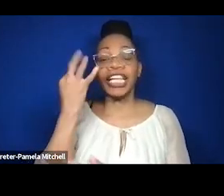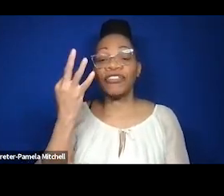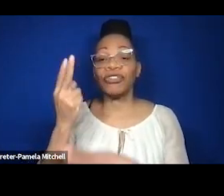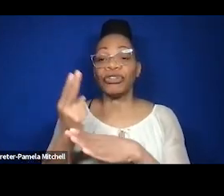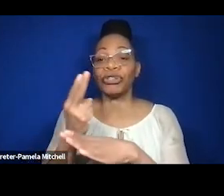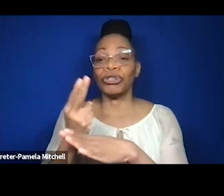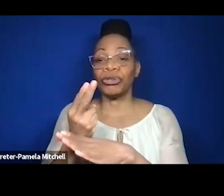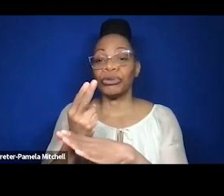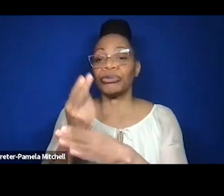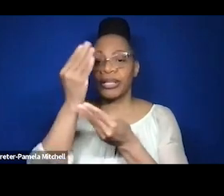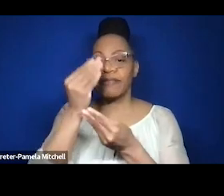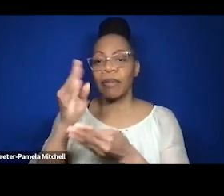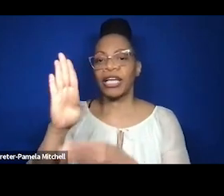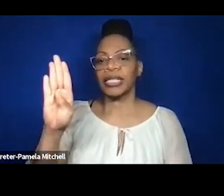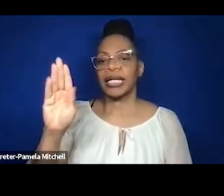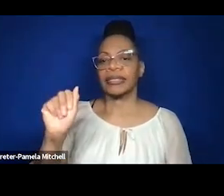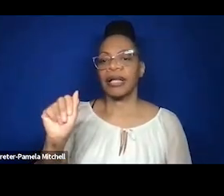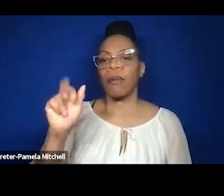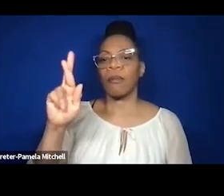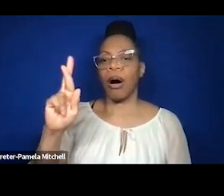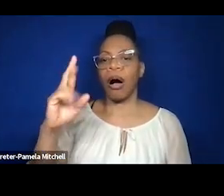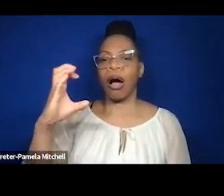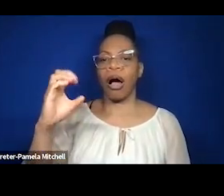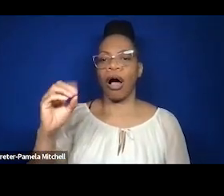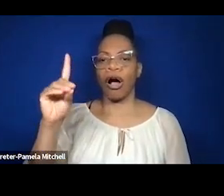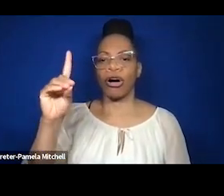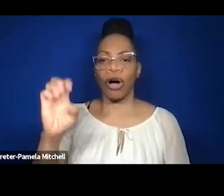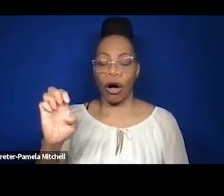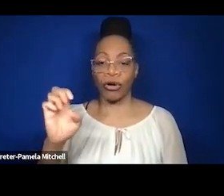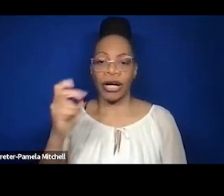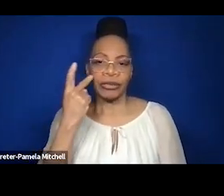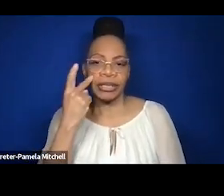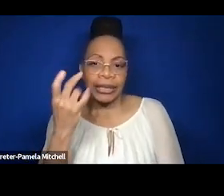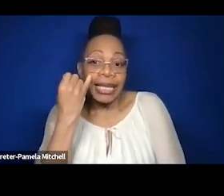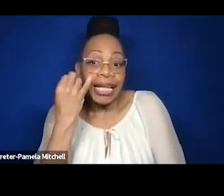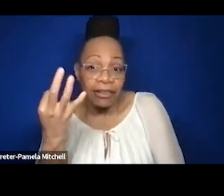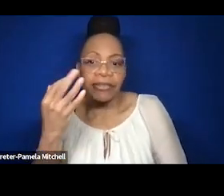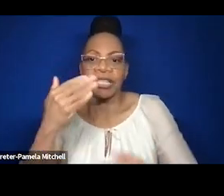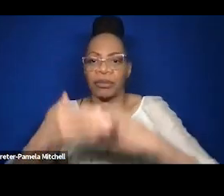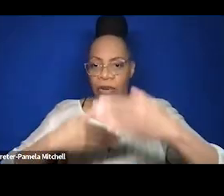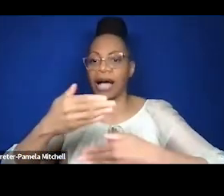puedes verificar si está donde debe estar, si se ha procesado y todo eso. Así que me gusta eso.